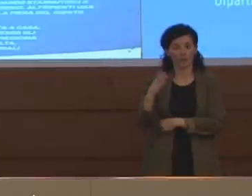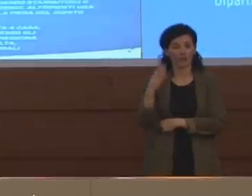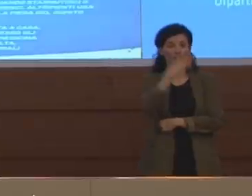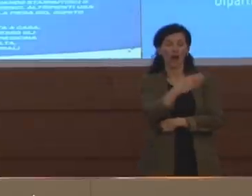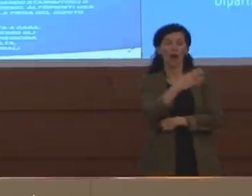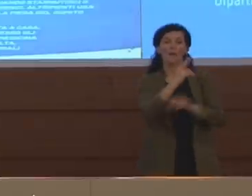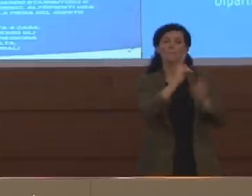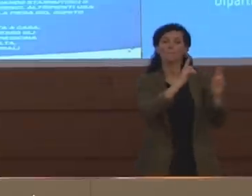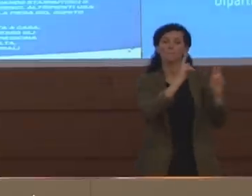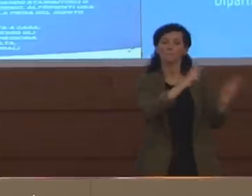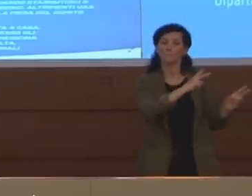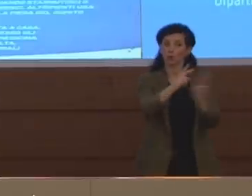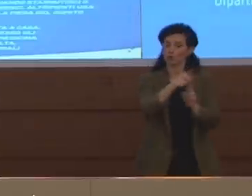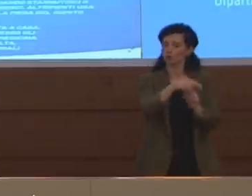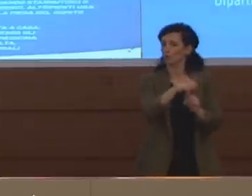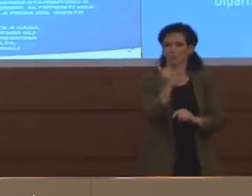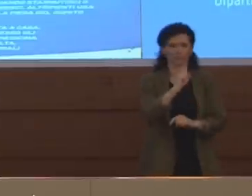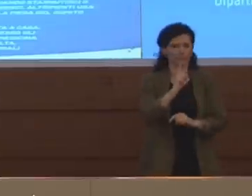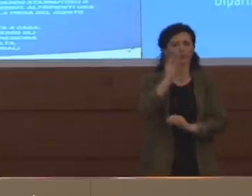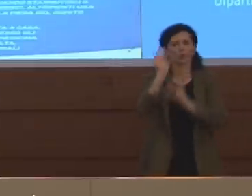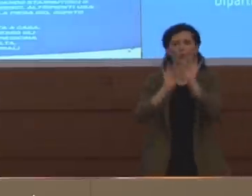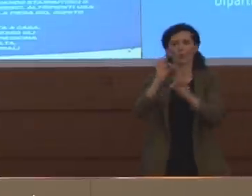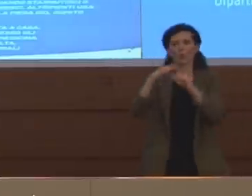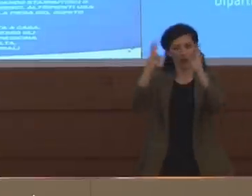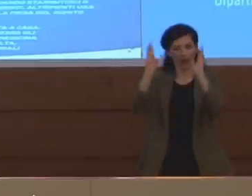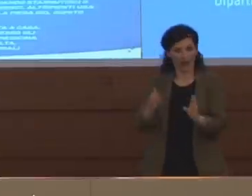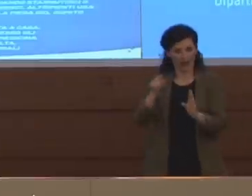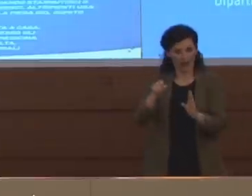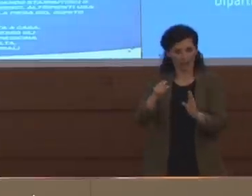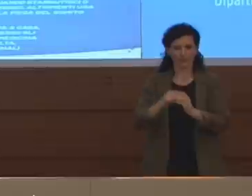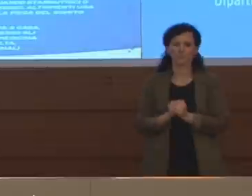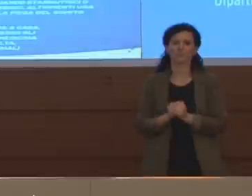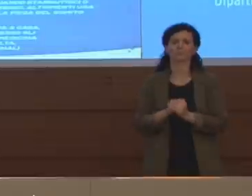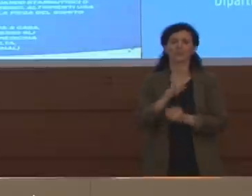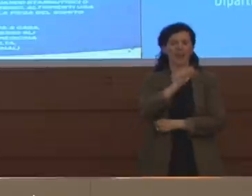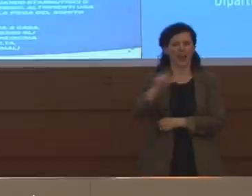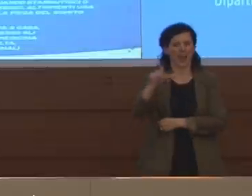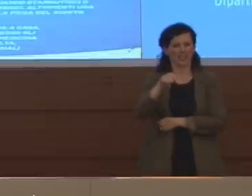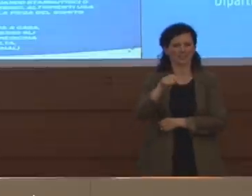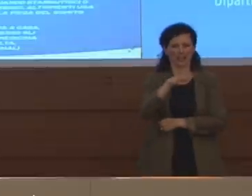essere curate a casa, che la medicina territoriale avrebbe dovuto, doveva